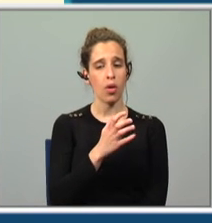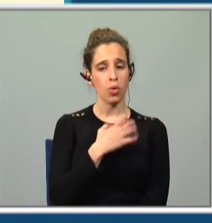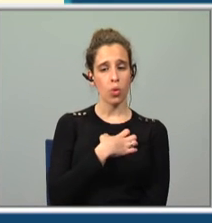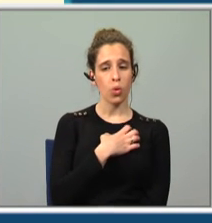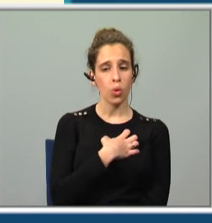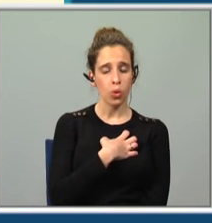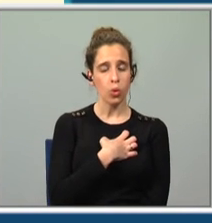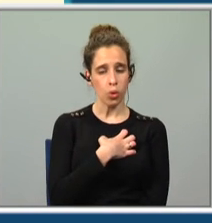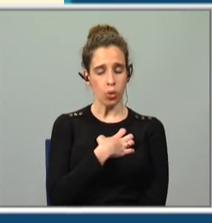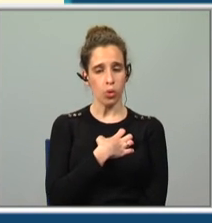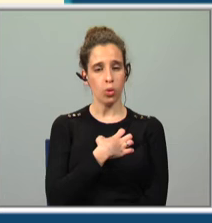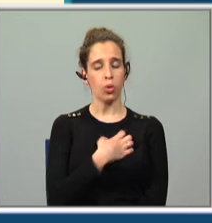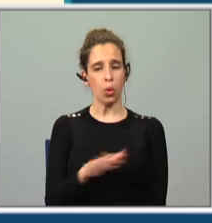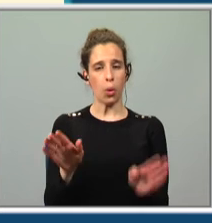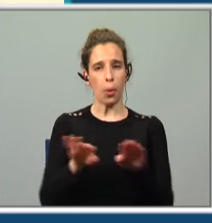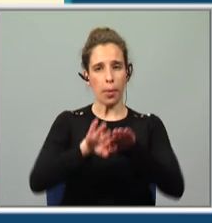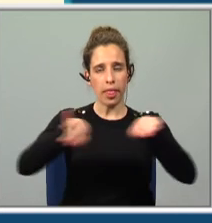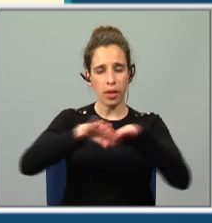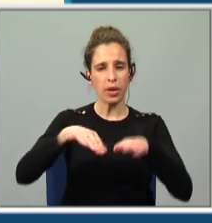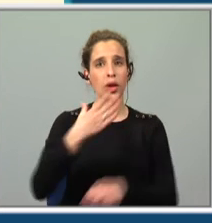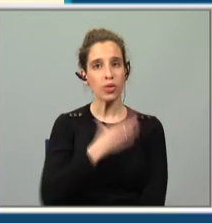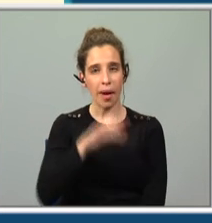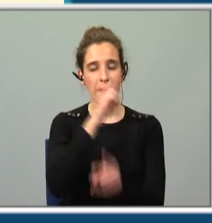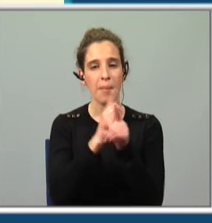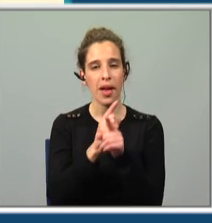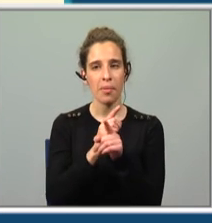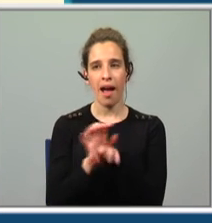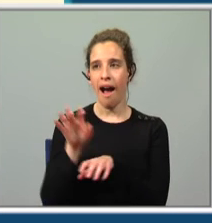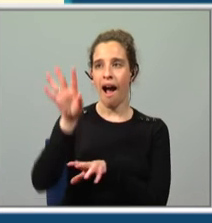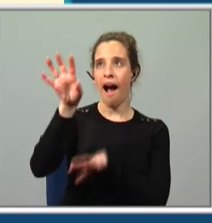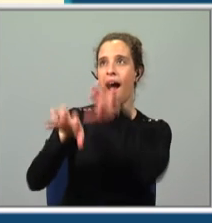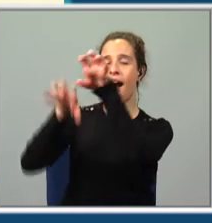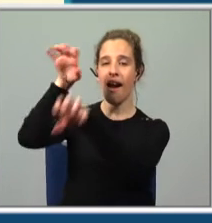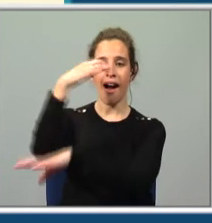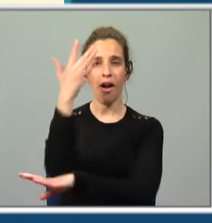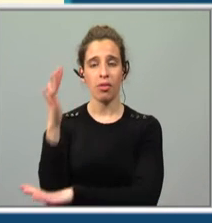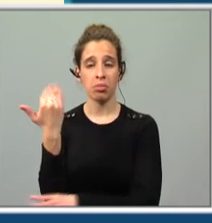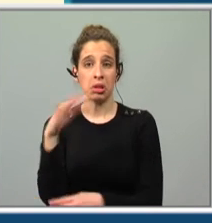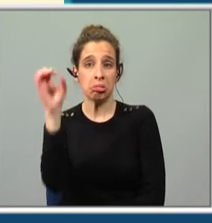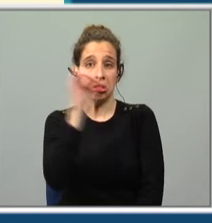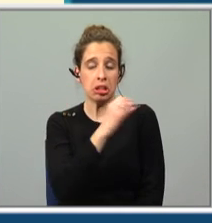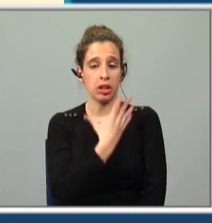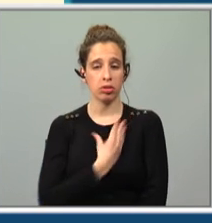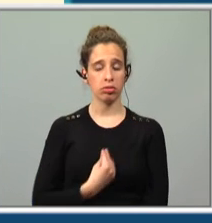gostava mesmo era de trepar as árvores mas mais ninguém gostava era tão triste 我真的很喜歡爬樹但沒有人喜歡它是如此悲傷